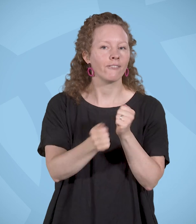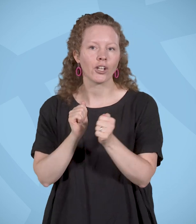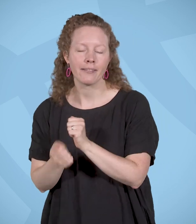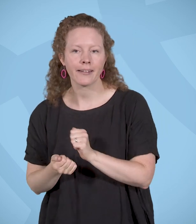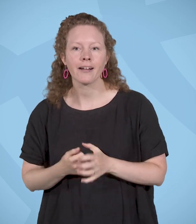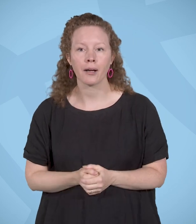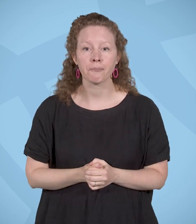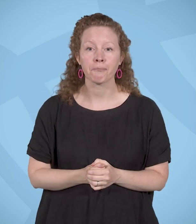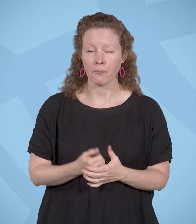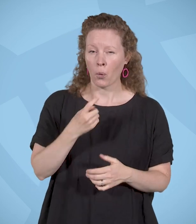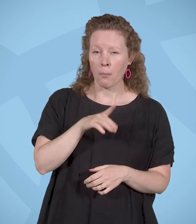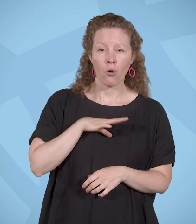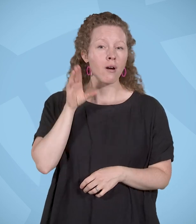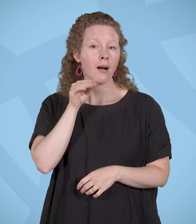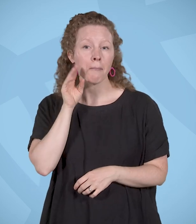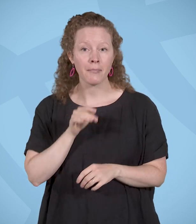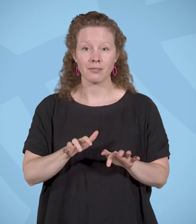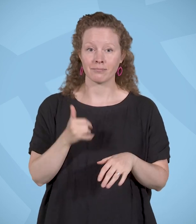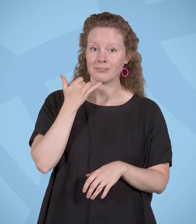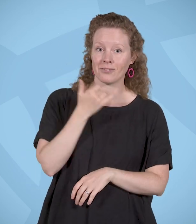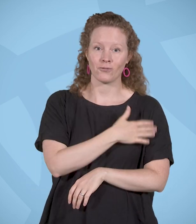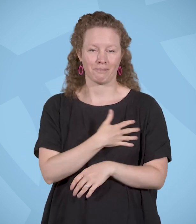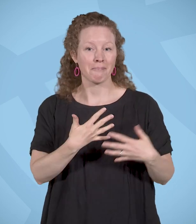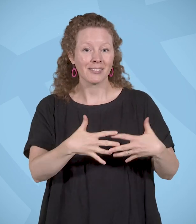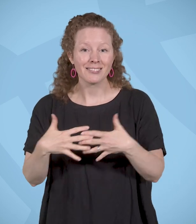www.kuurojenliitto.fi.